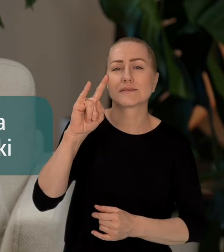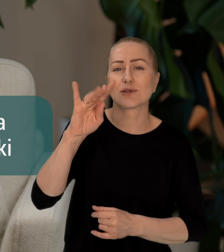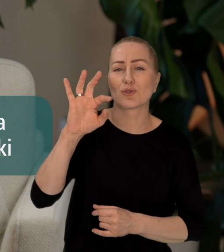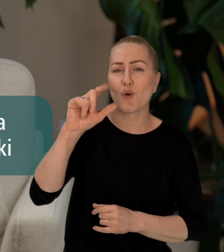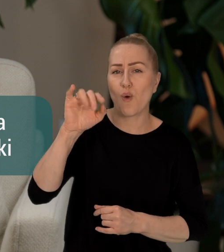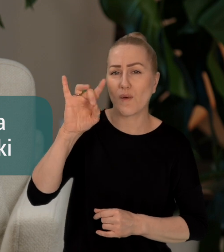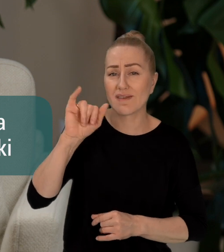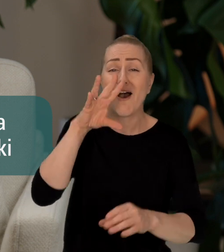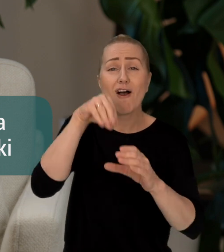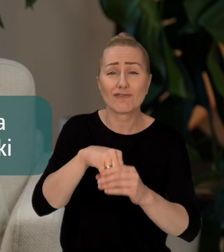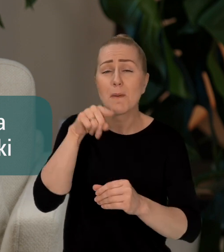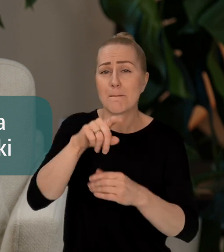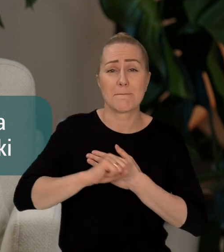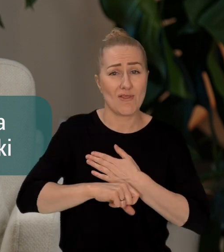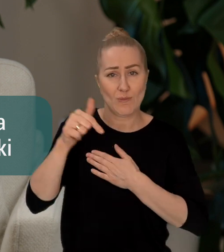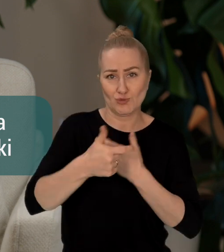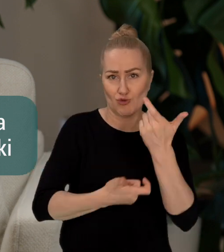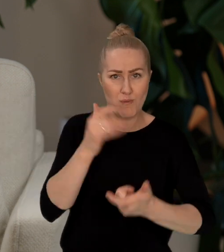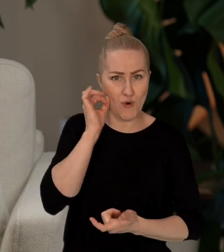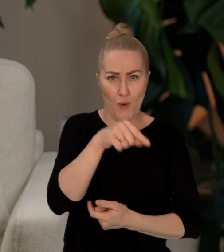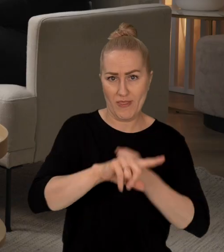wykonać kobieta w ciąży, jest tak ważna dla niej i dla dziecka?